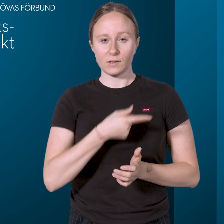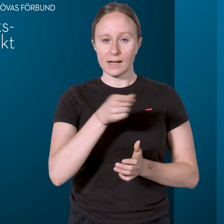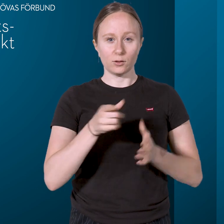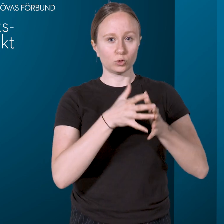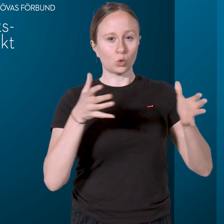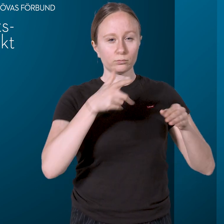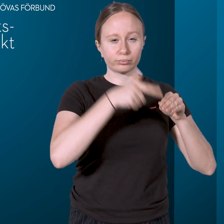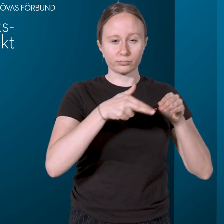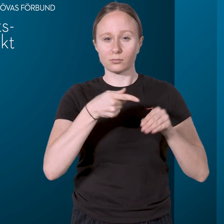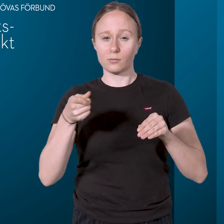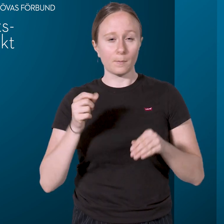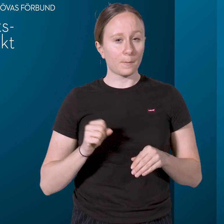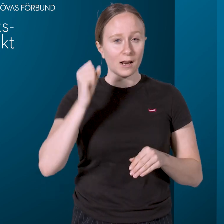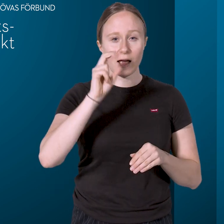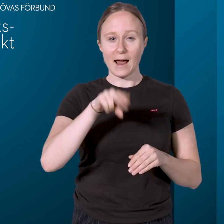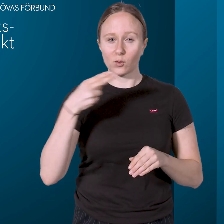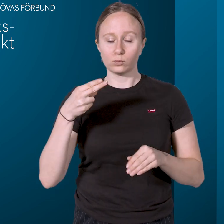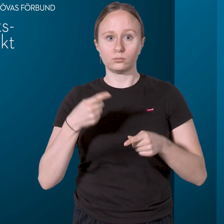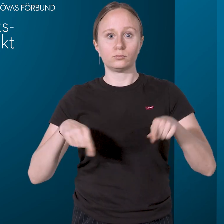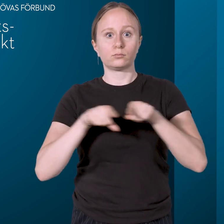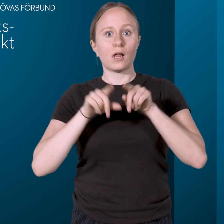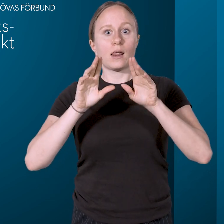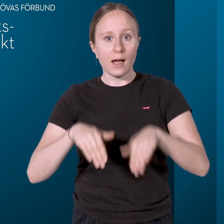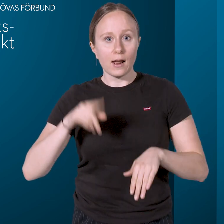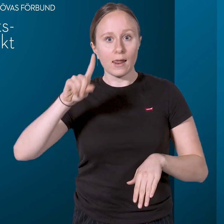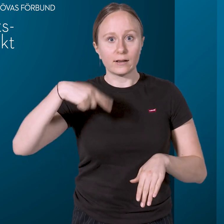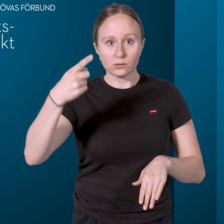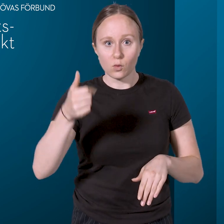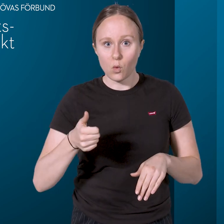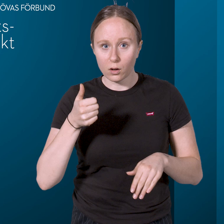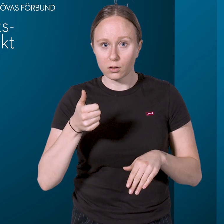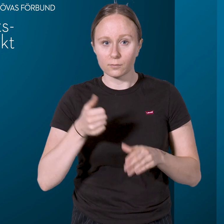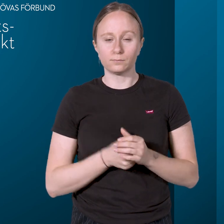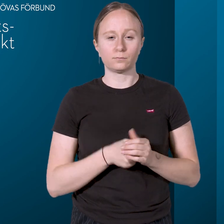Dessa stora nedskärningar på miljontals euro - kommer att träda i kraft redan nästa år.